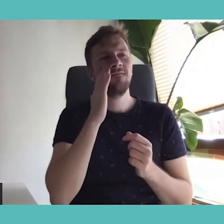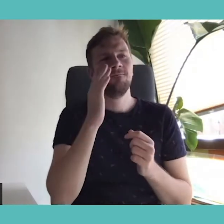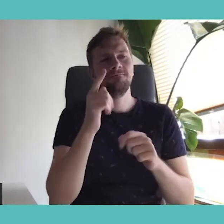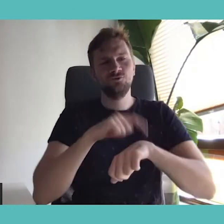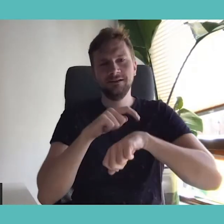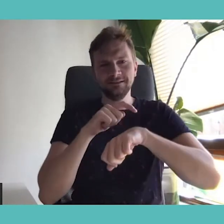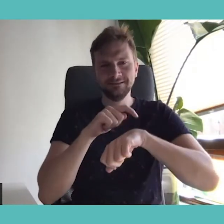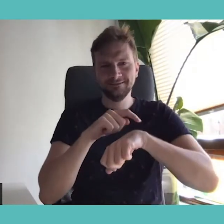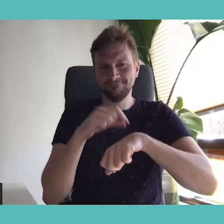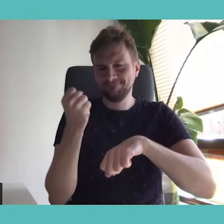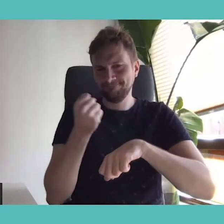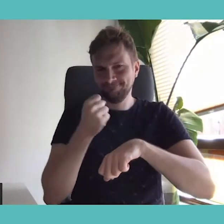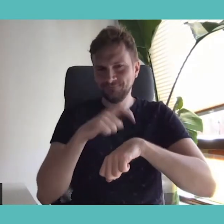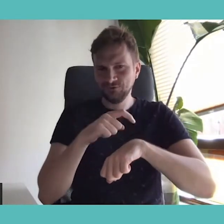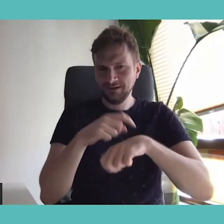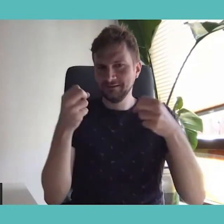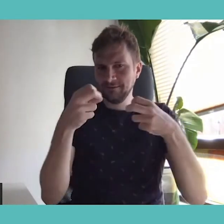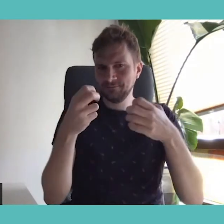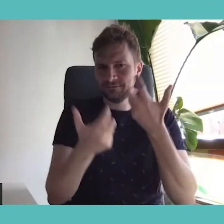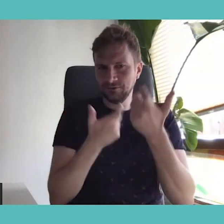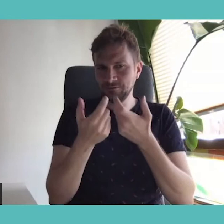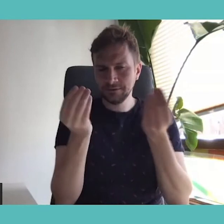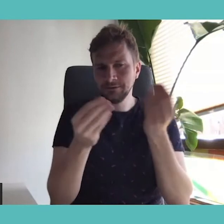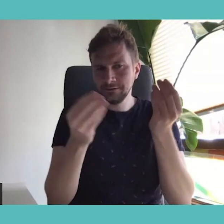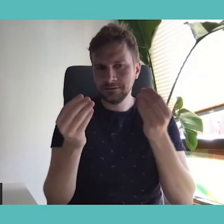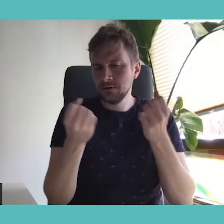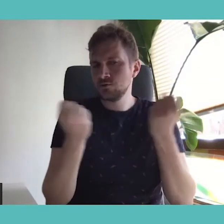Jestem świadomy, że to jest czasochłonne.